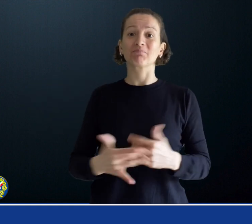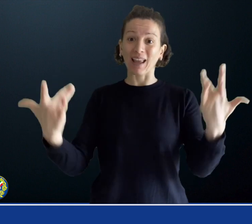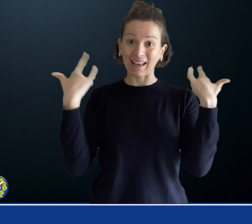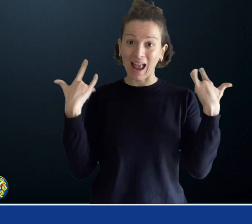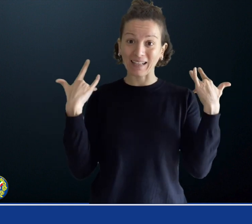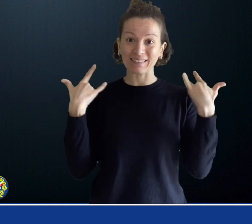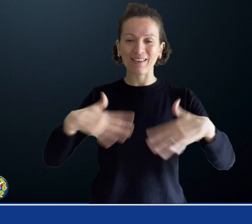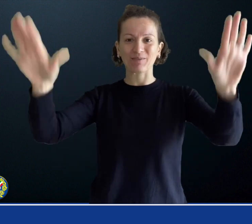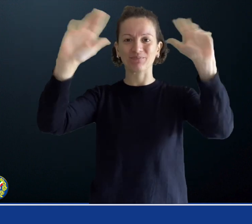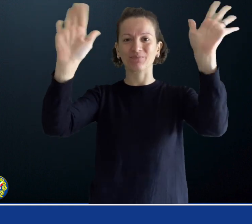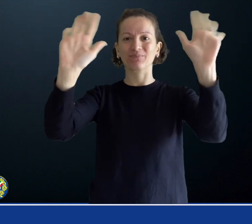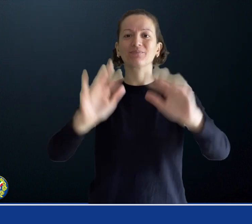Grazie e ciao